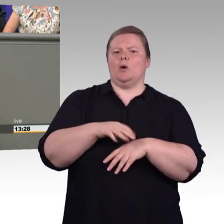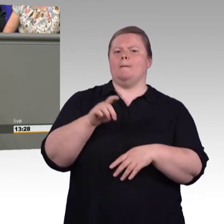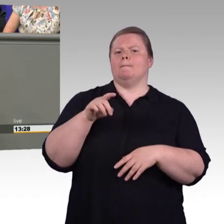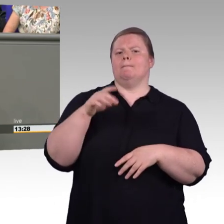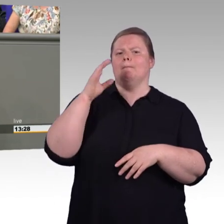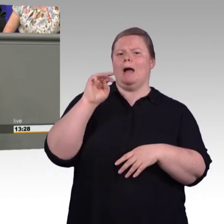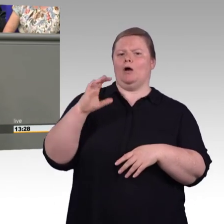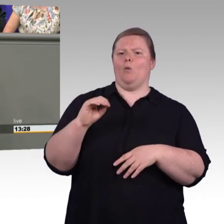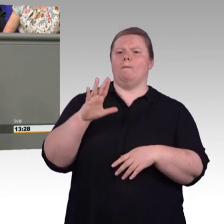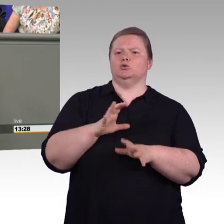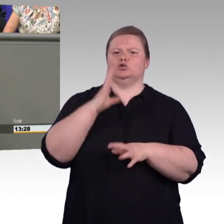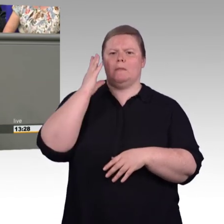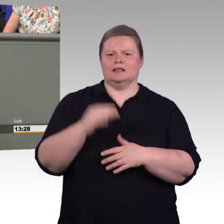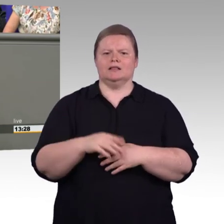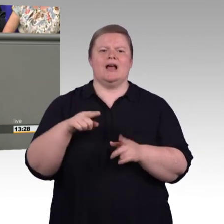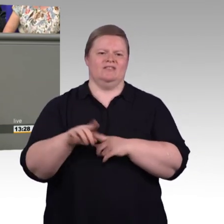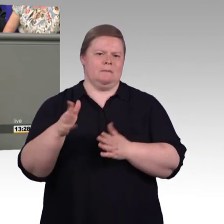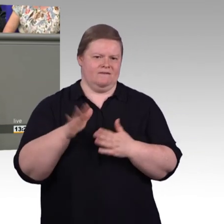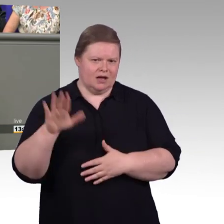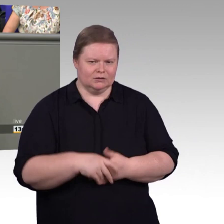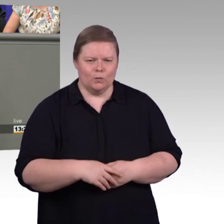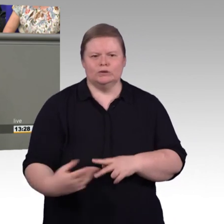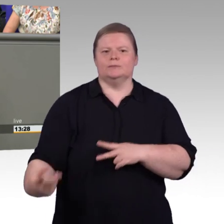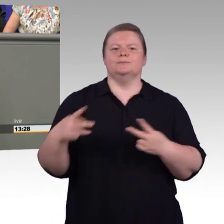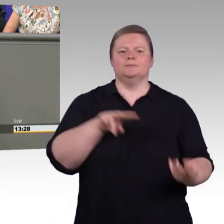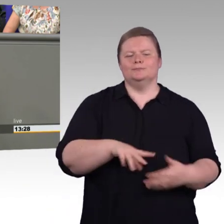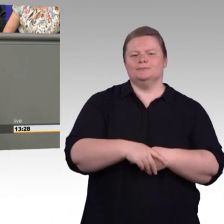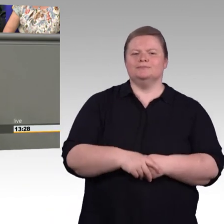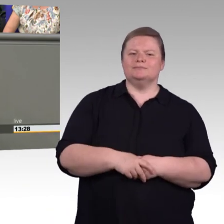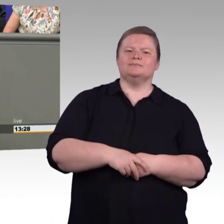als Politik und als Staat zu begleiten. Eins ist ja hier in der Debatte schon klar geworden,